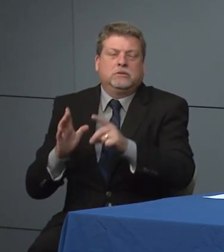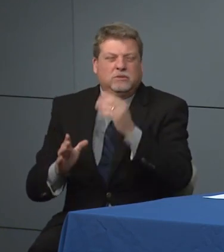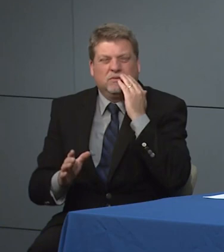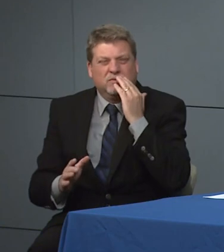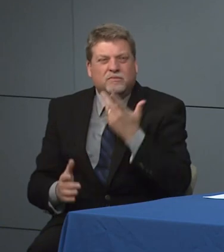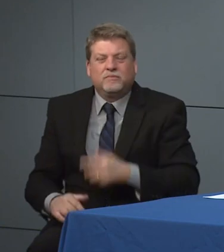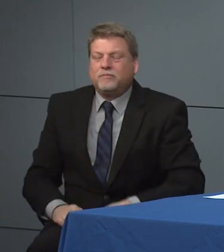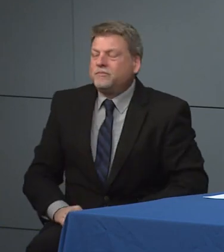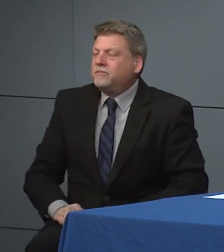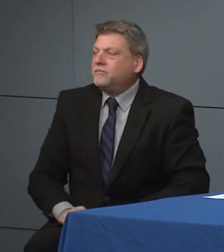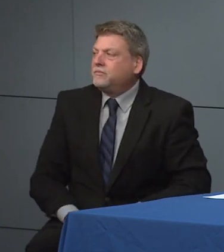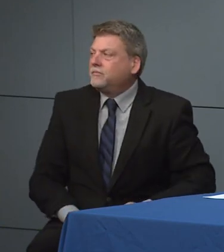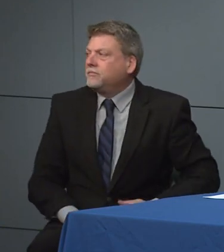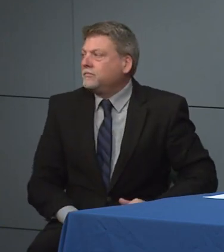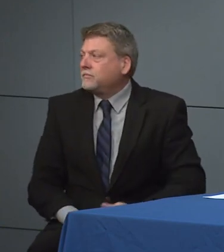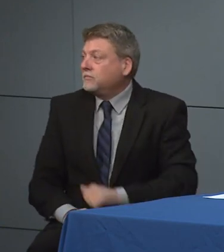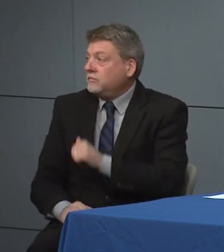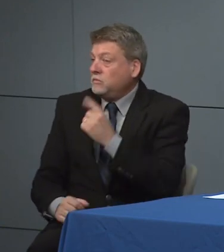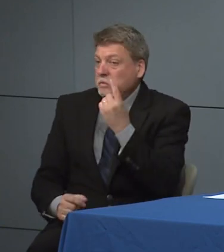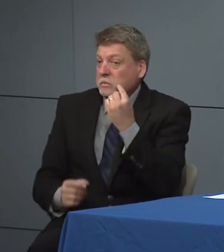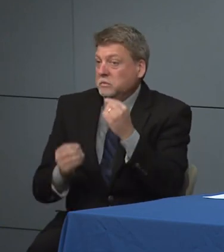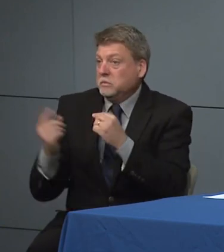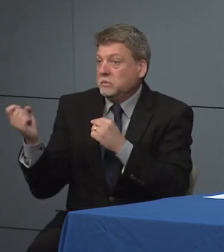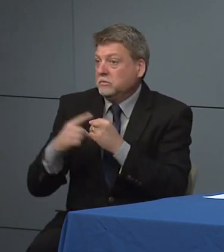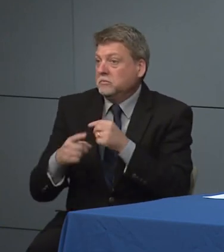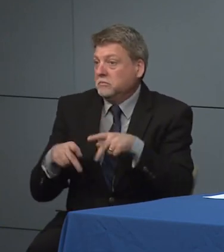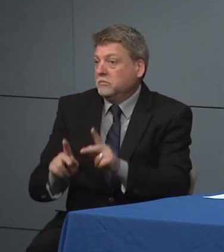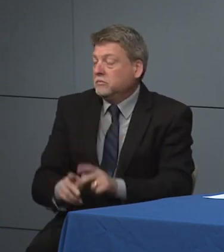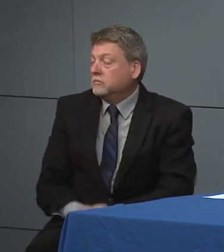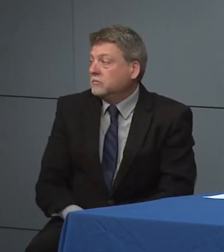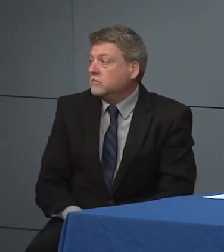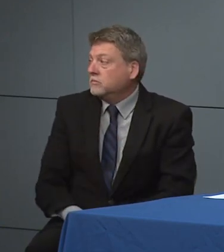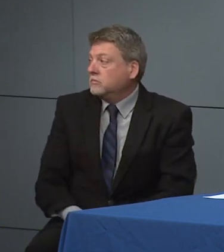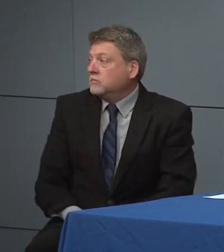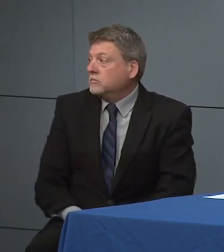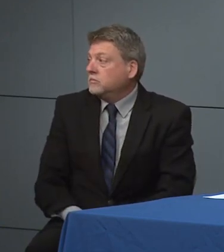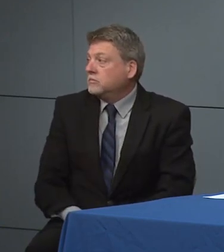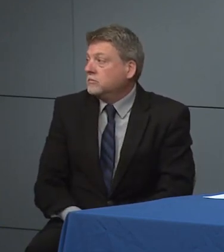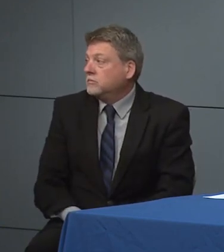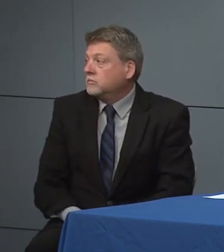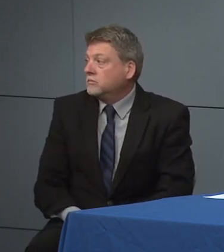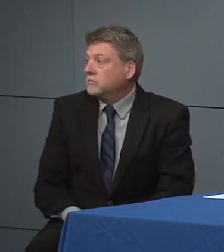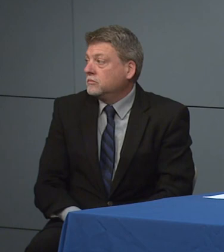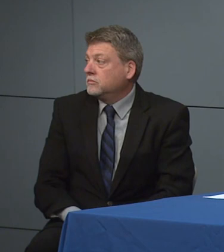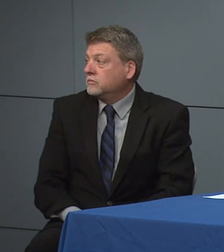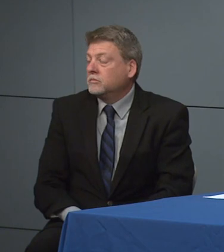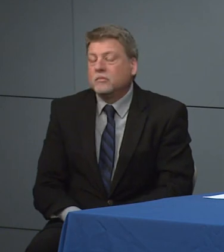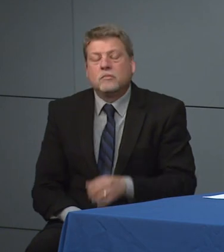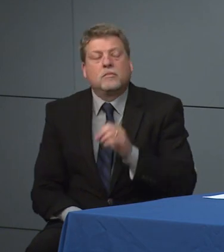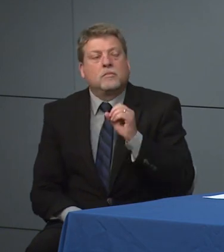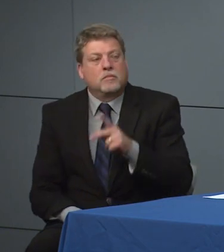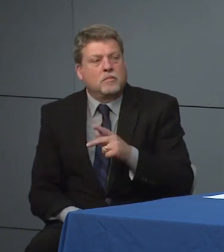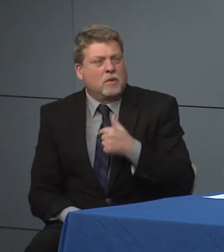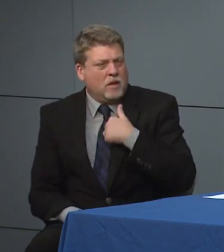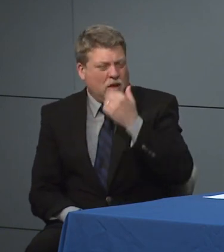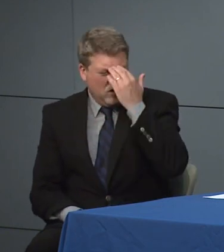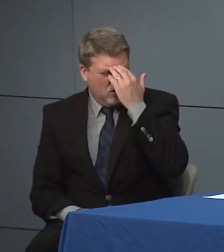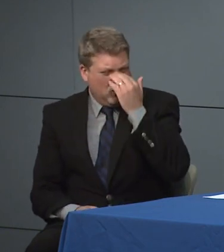nuestras comunidades. Nuevamente una pregunta pas. Tenemos entendido que usted no sabe mucho acerca algo que no